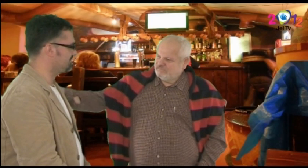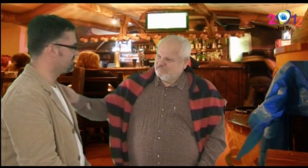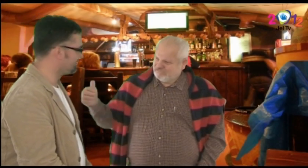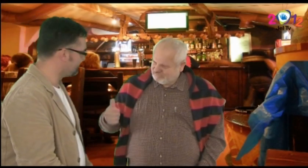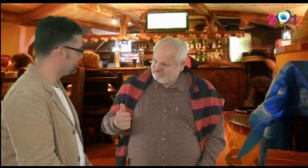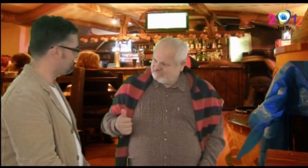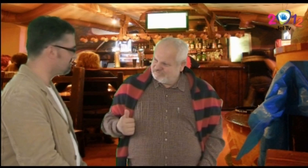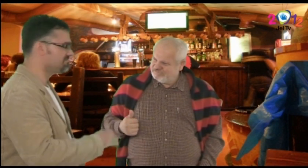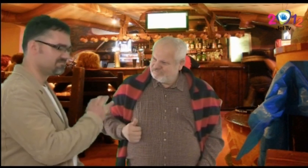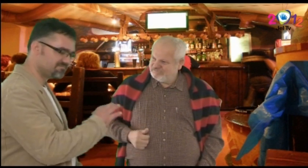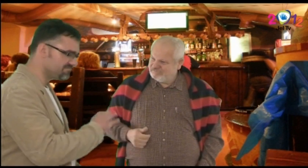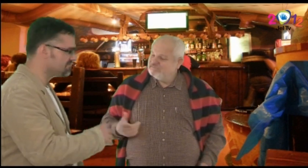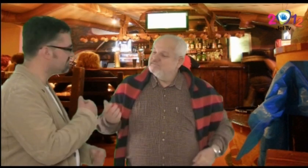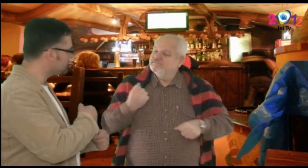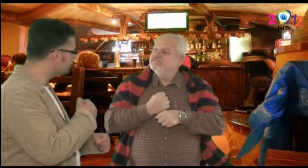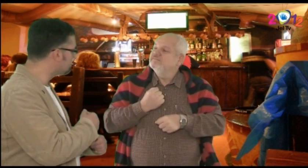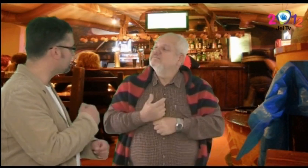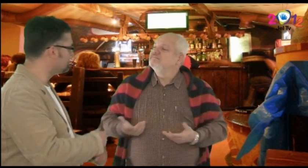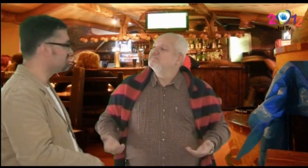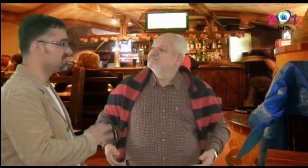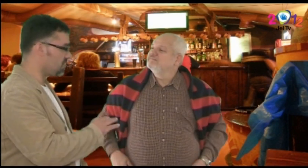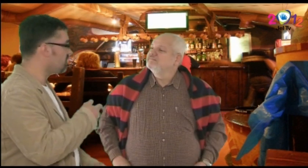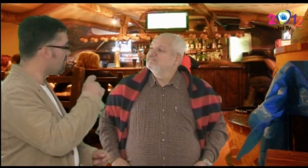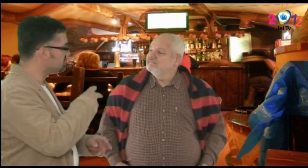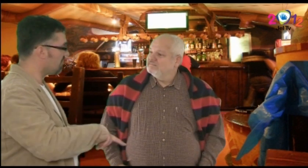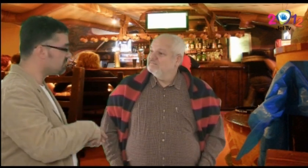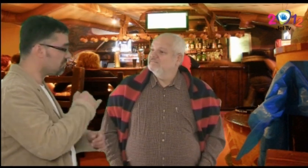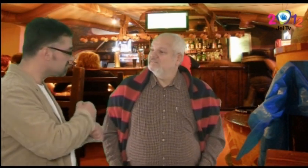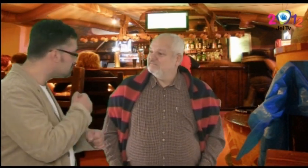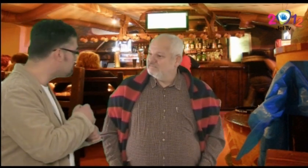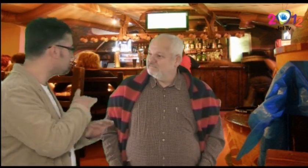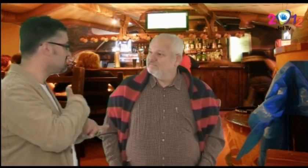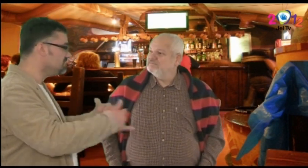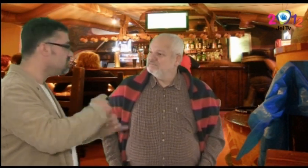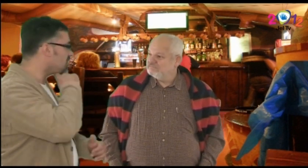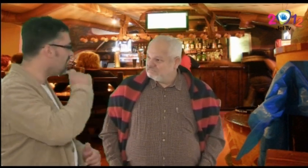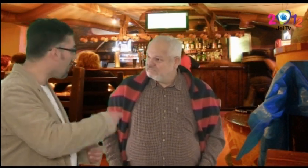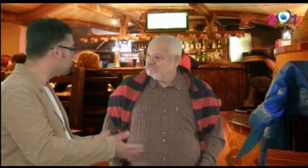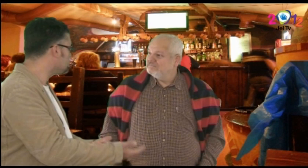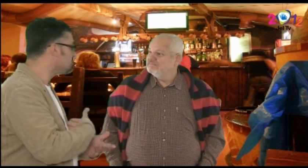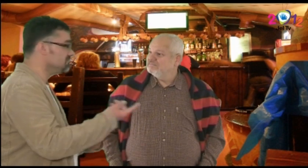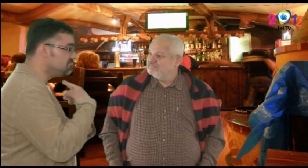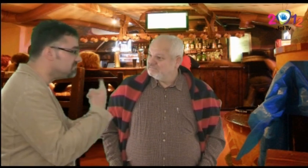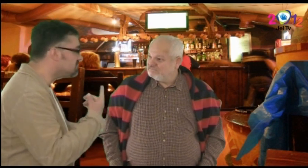Jól vagy? - Jól, igen, dolgozom. - Mit dolgozol? Villanyszerelõ vagyok, sok a rendelésem. Minden rendben van.